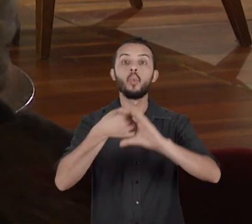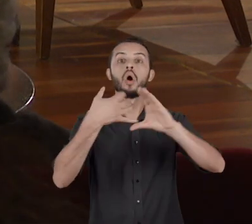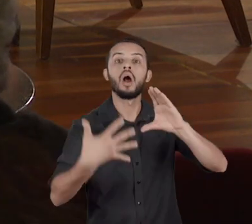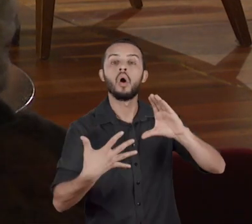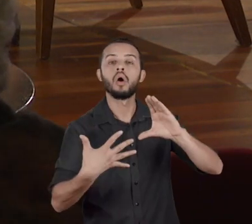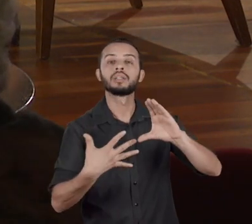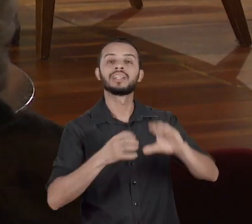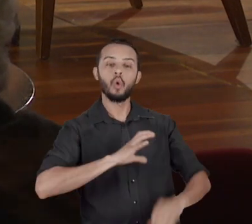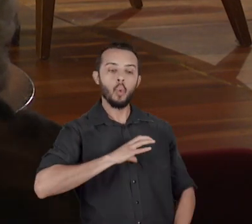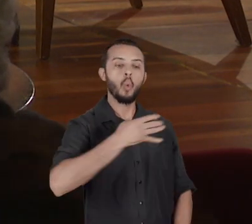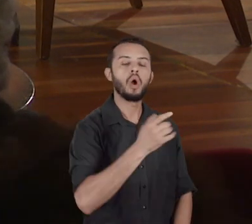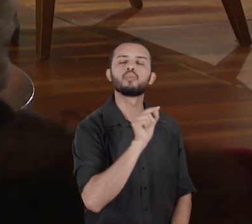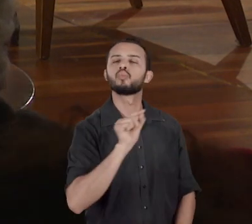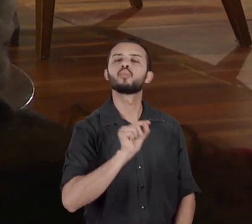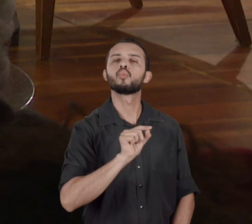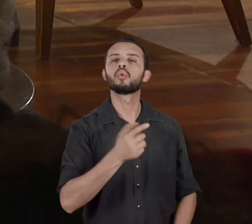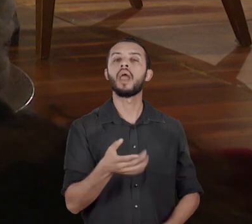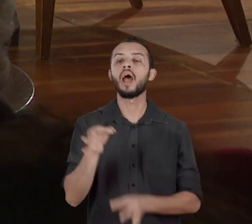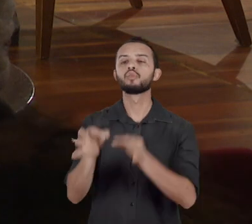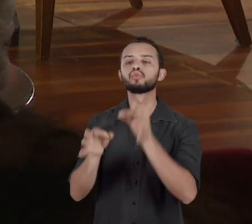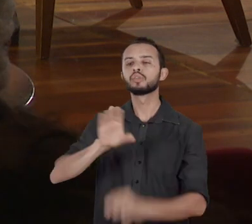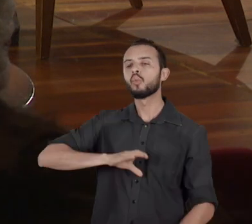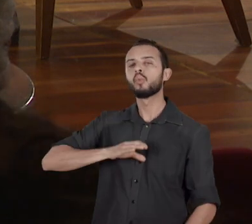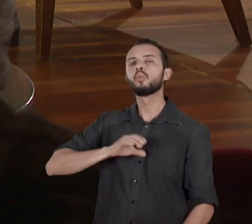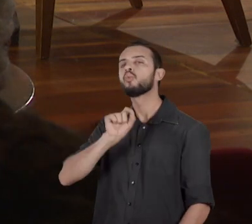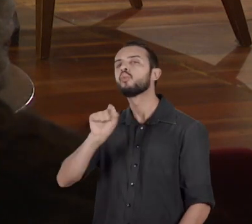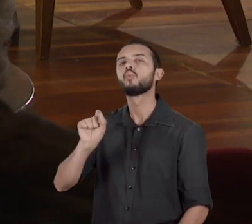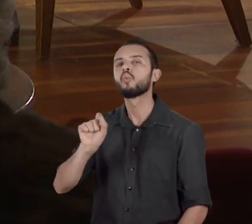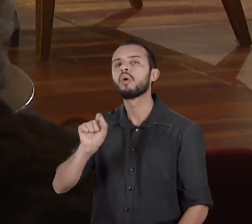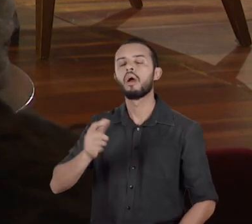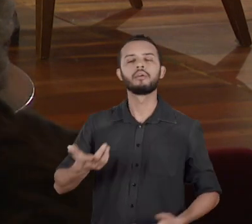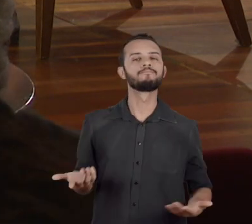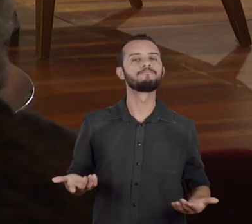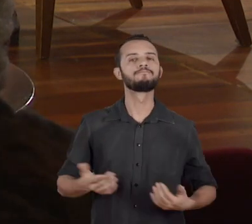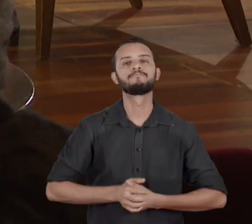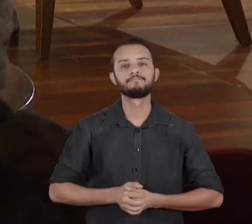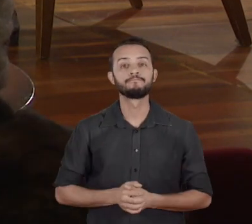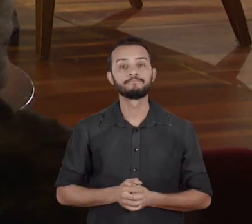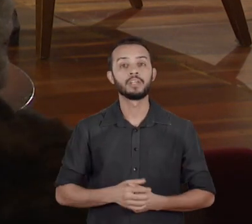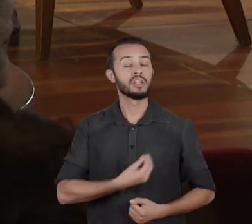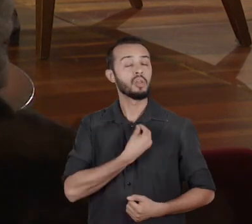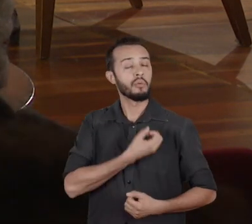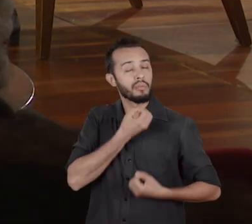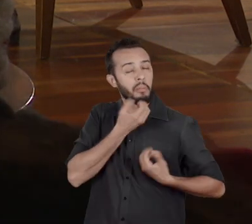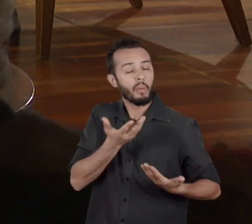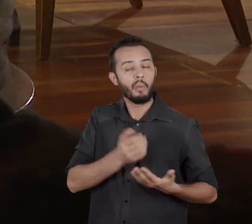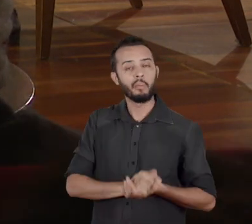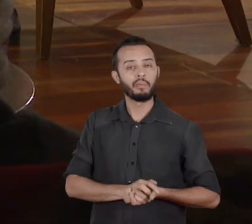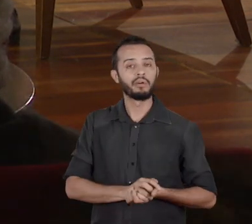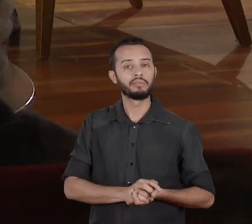o que é a virtude da justiça e levar uma boa vida, levar a vida que se espera que